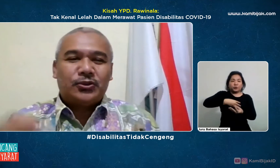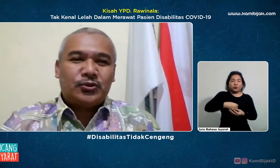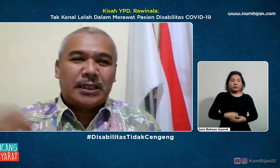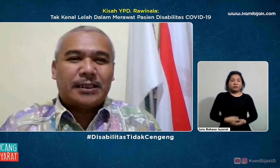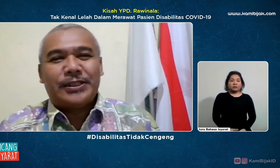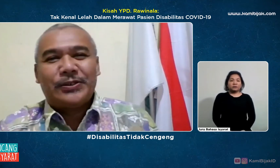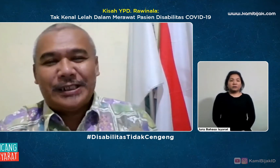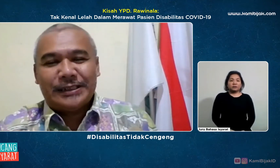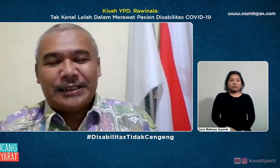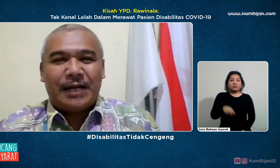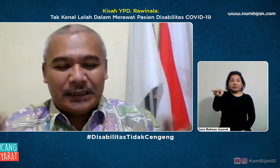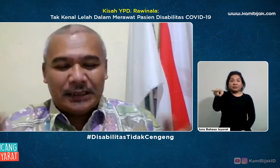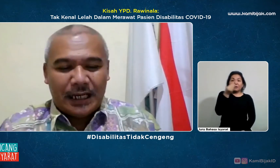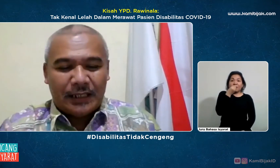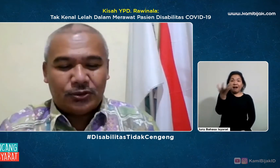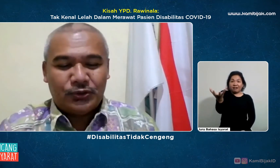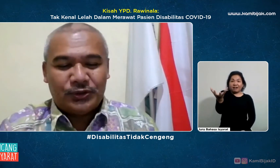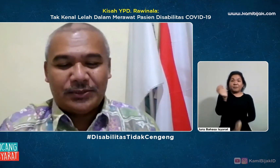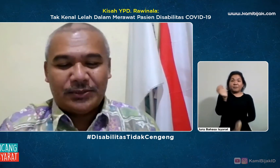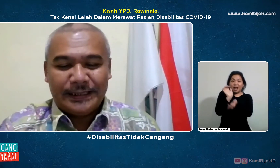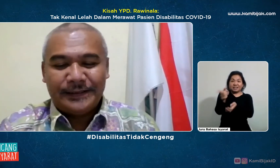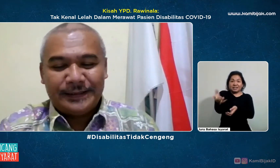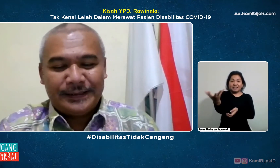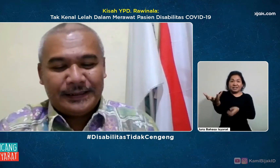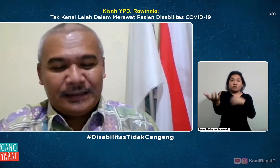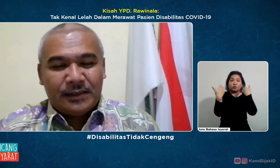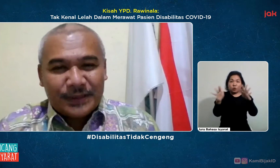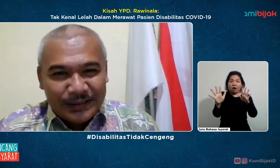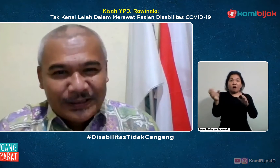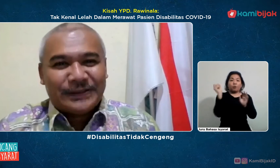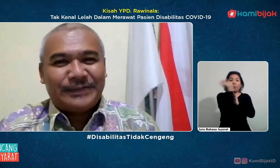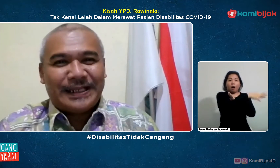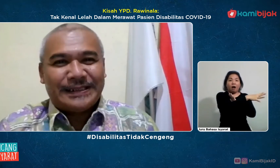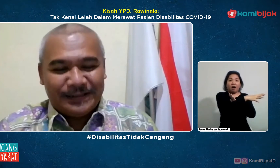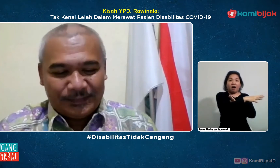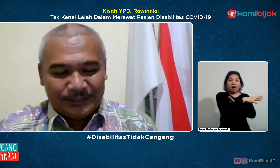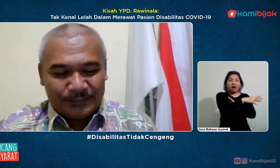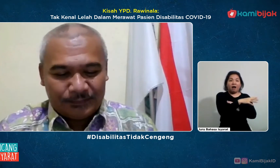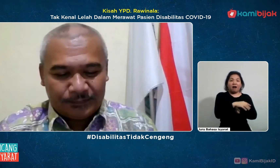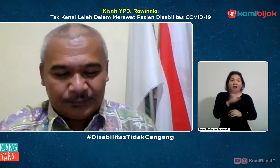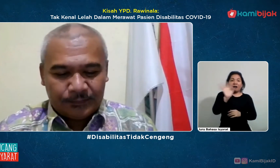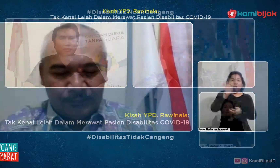Begitu juga dengan sendoknya jadi kami tidak harus mencuci dan sebagainya begitu, terima kasih